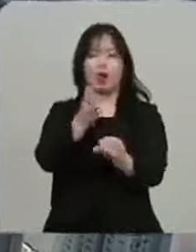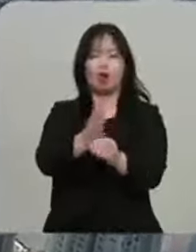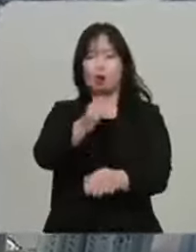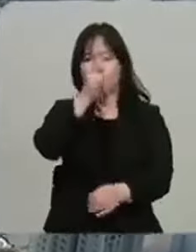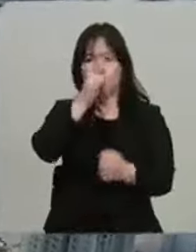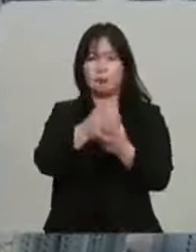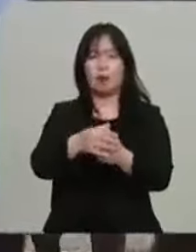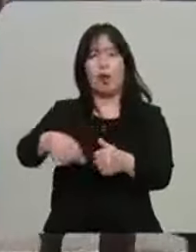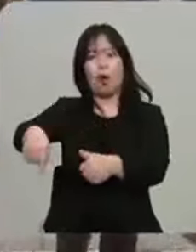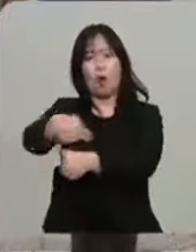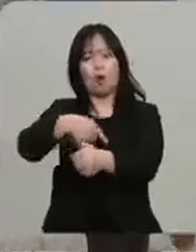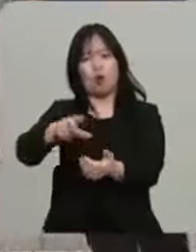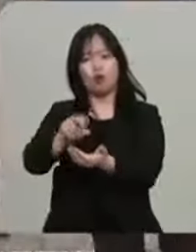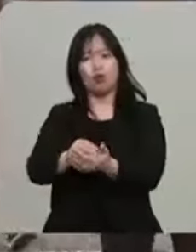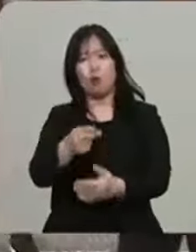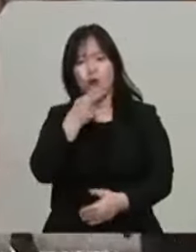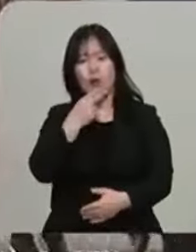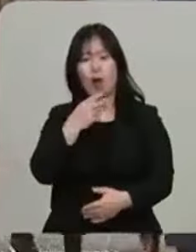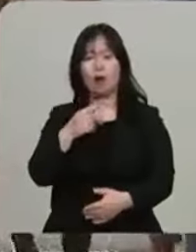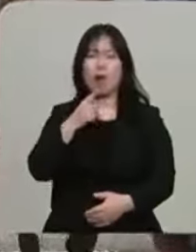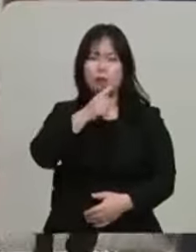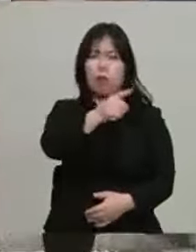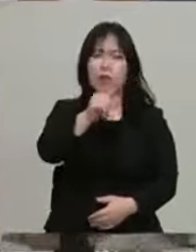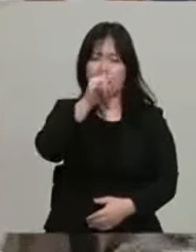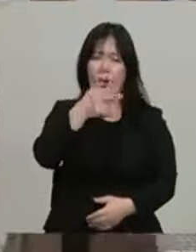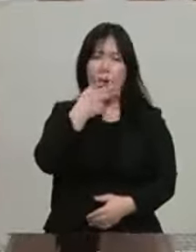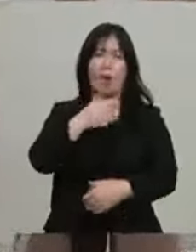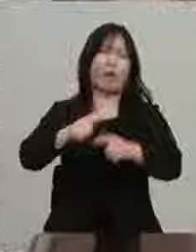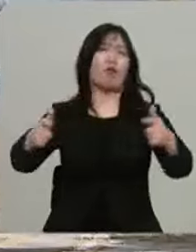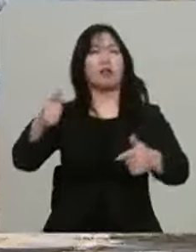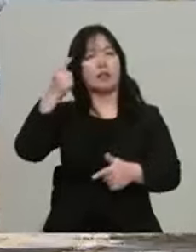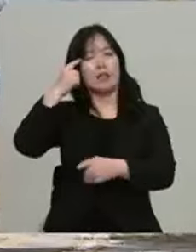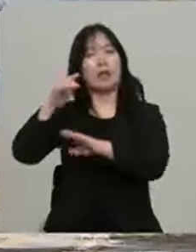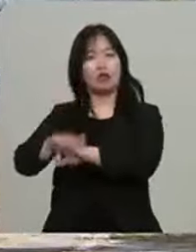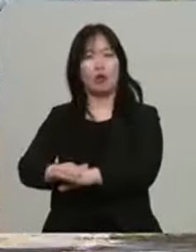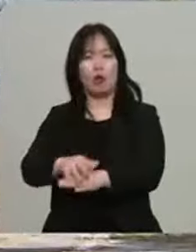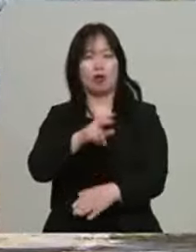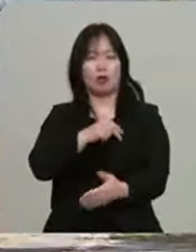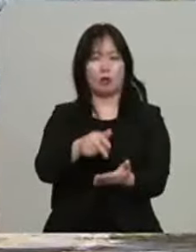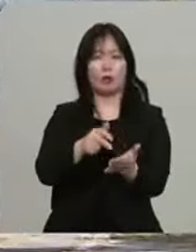오염와 민원 발생 등의 문제가 발생할 수 있는 만큼 의회 동의 절차와